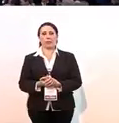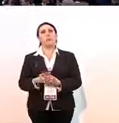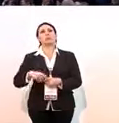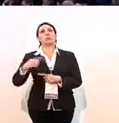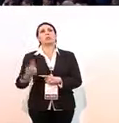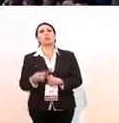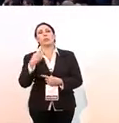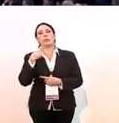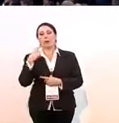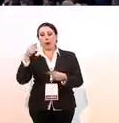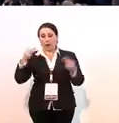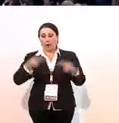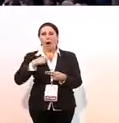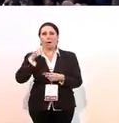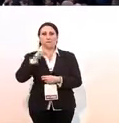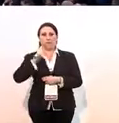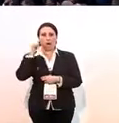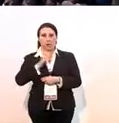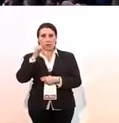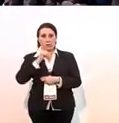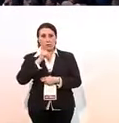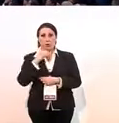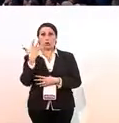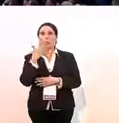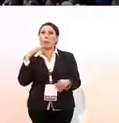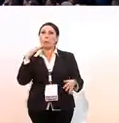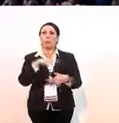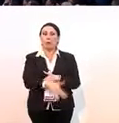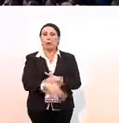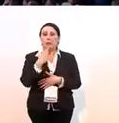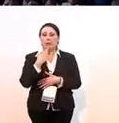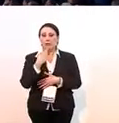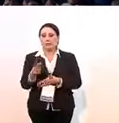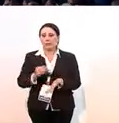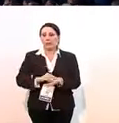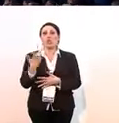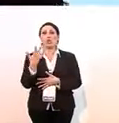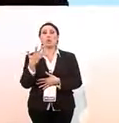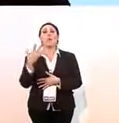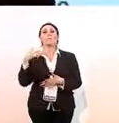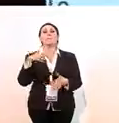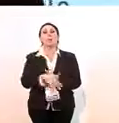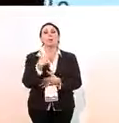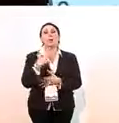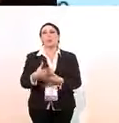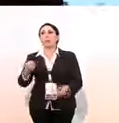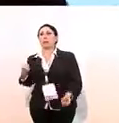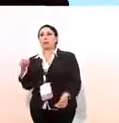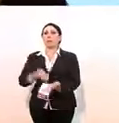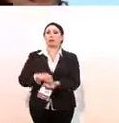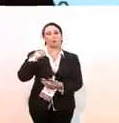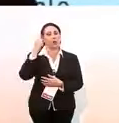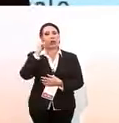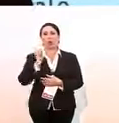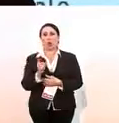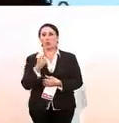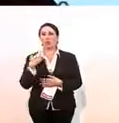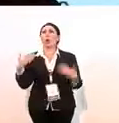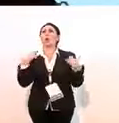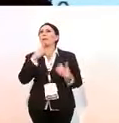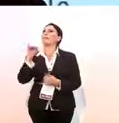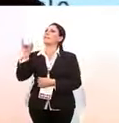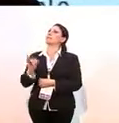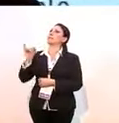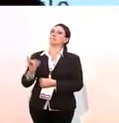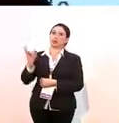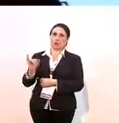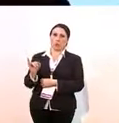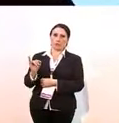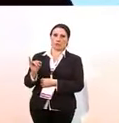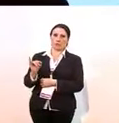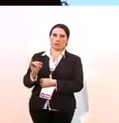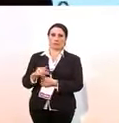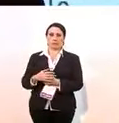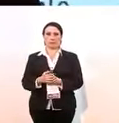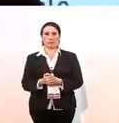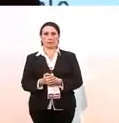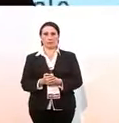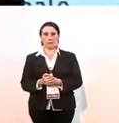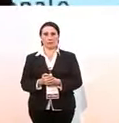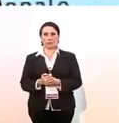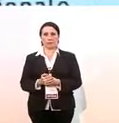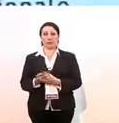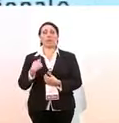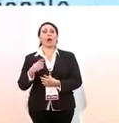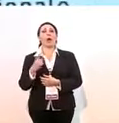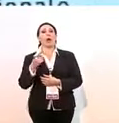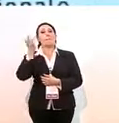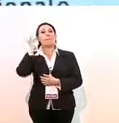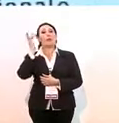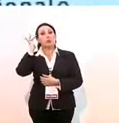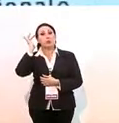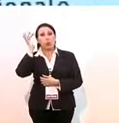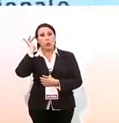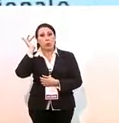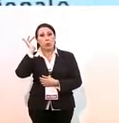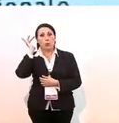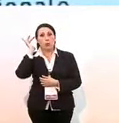in bilancio, hanno fatto un falso di 5 milioni ed è colpa di Fassino. Berlusconi si è ripresentato